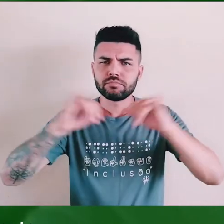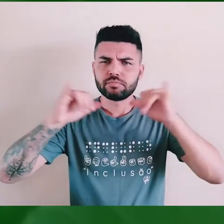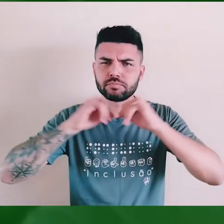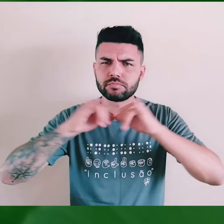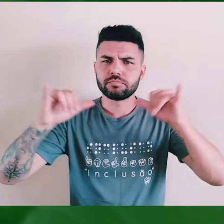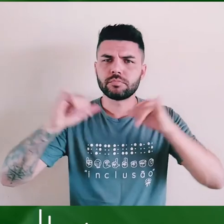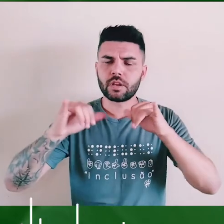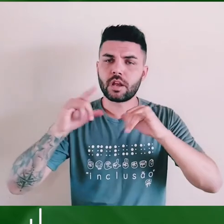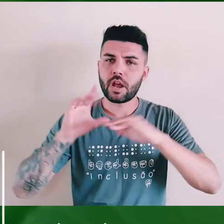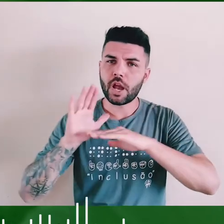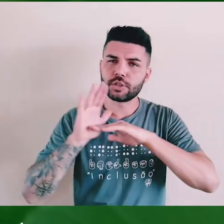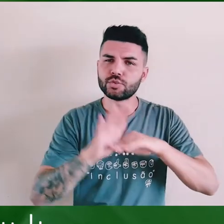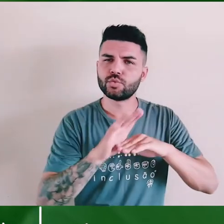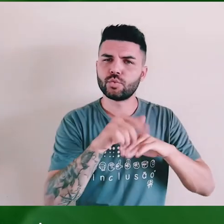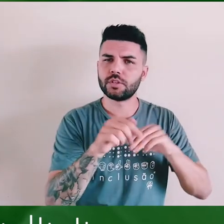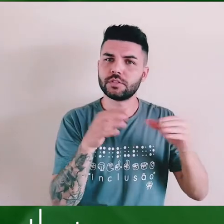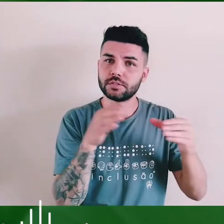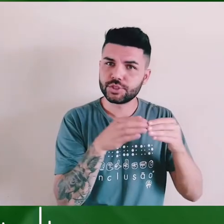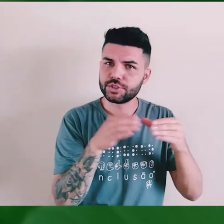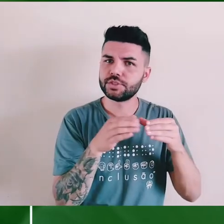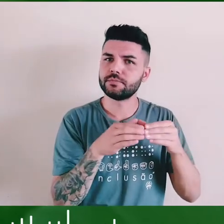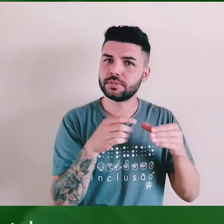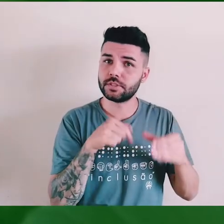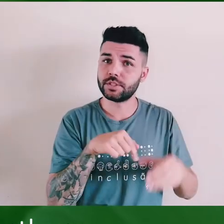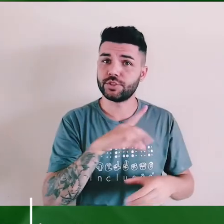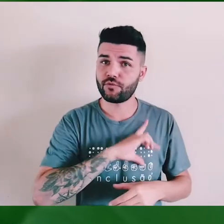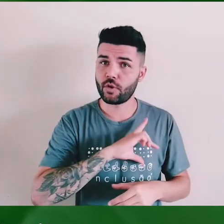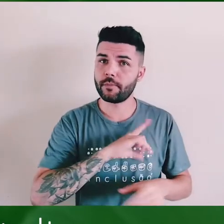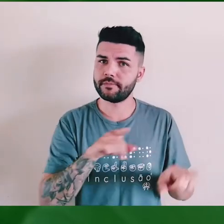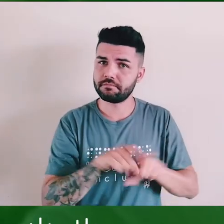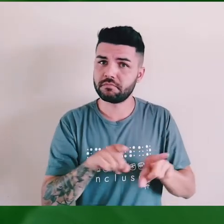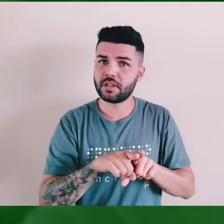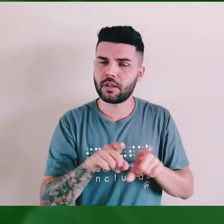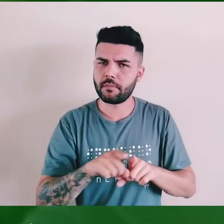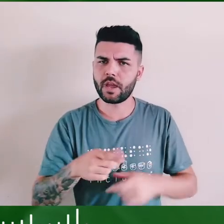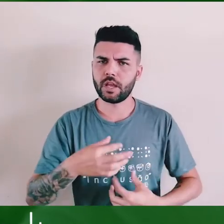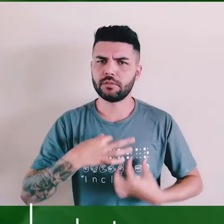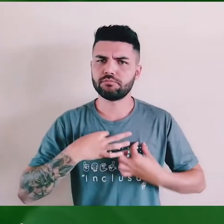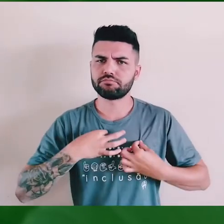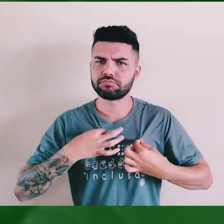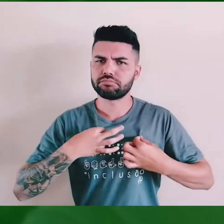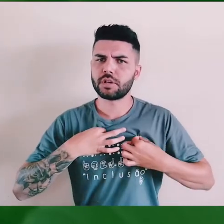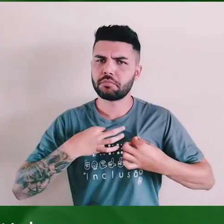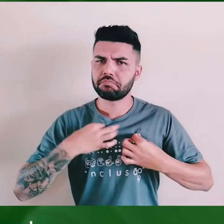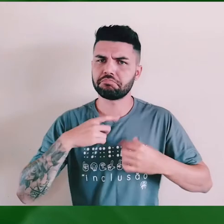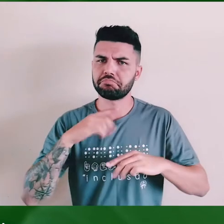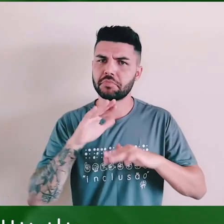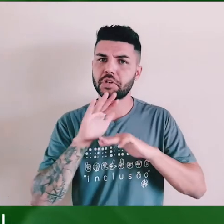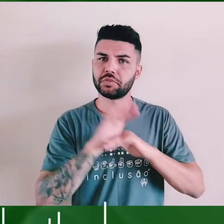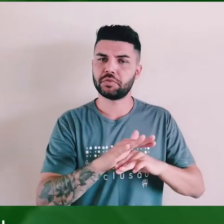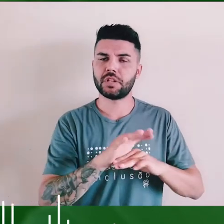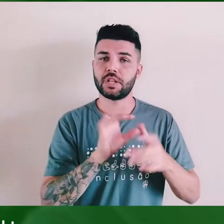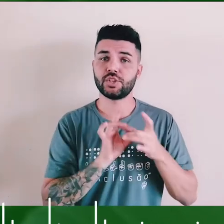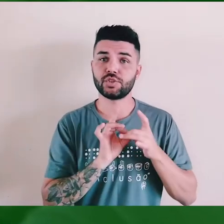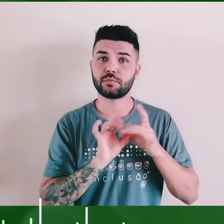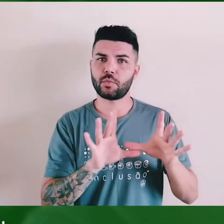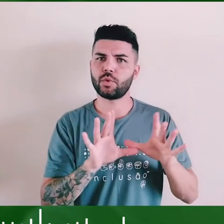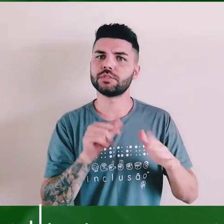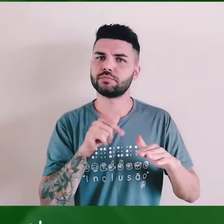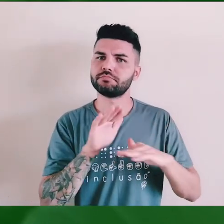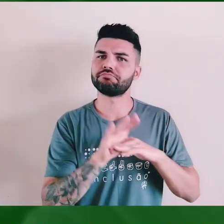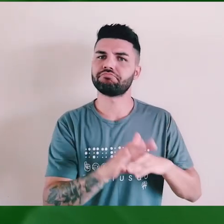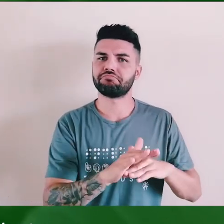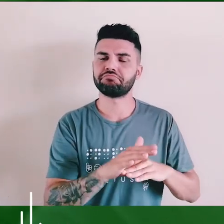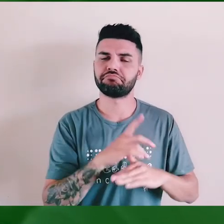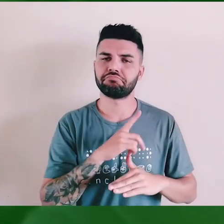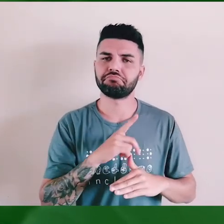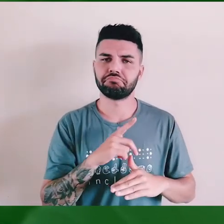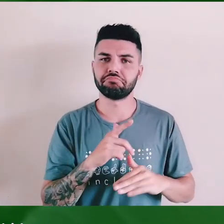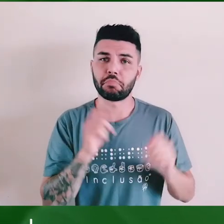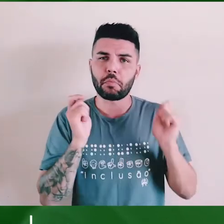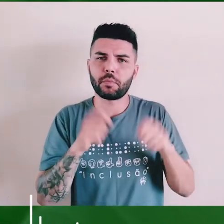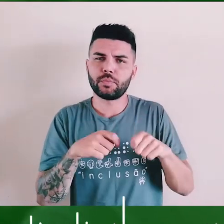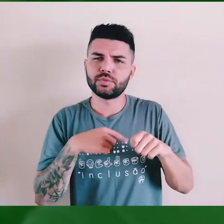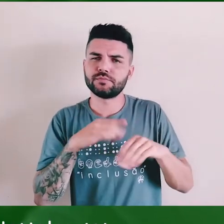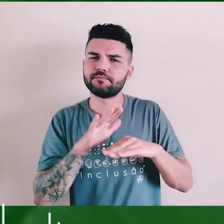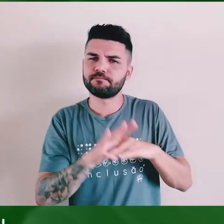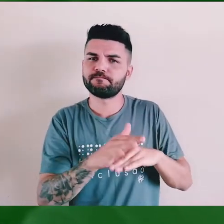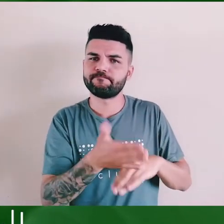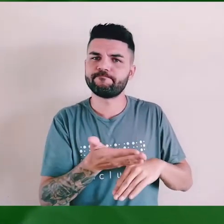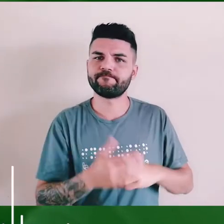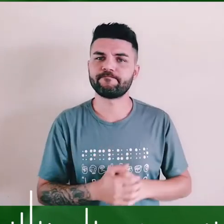ajuda aos times né? Pessoas que estão se solidarizando e se colocando a disposição